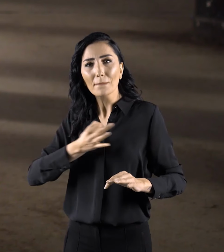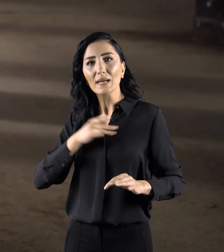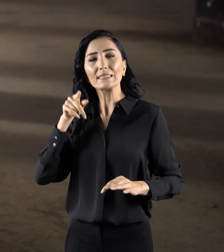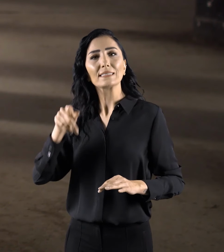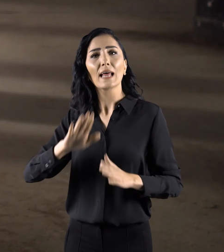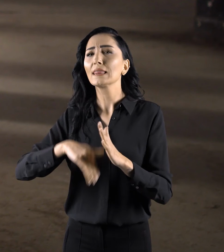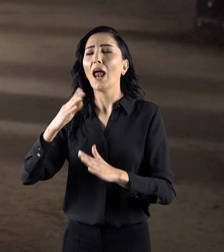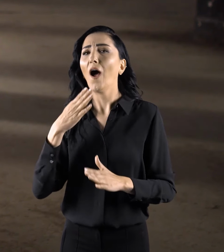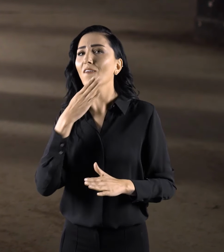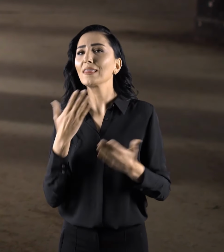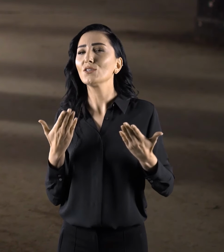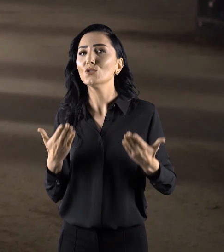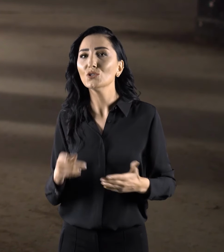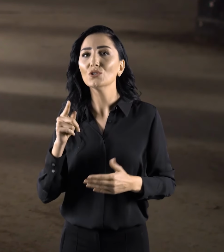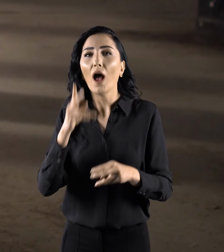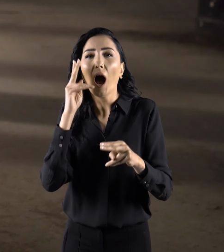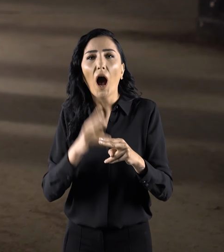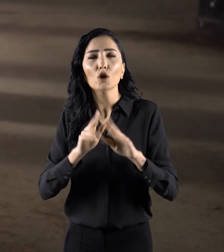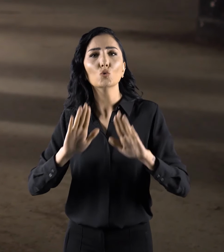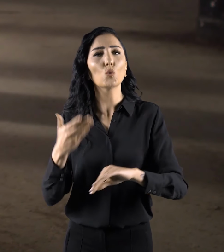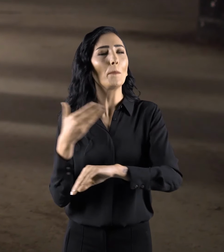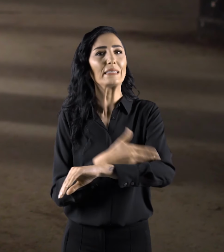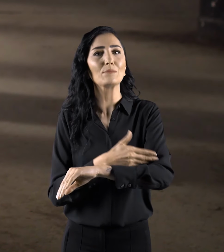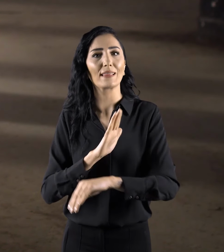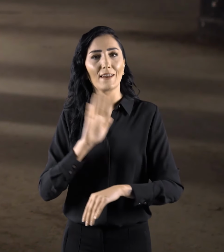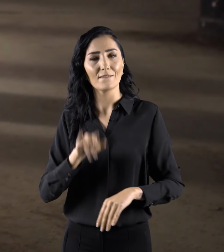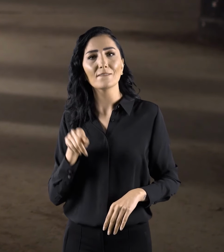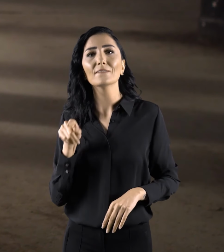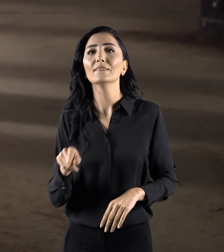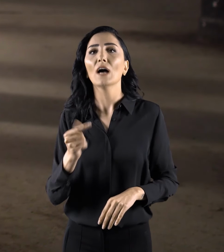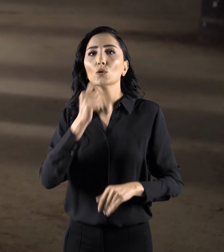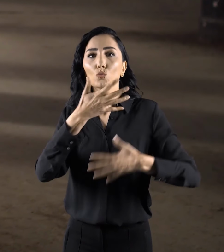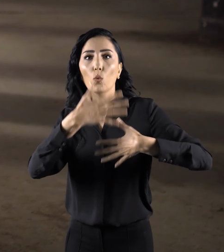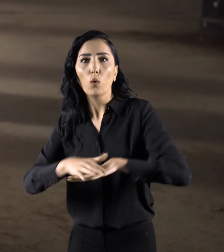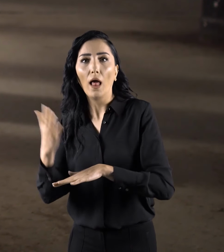Erken uyarı sistemlerinin diğer bir avantajı ise acil durum hizmetlerini devreye sokması.